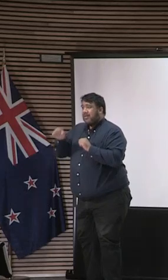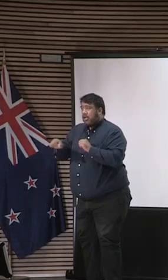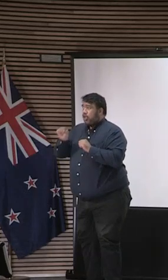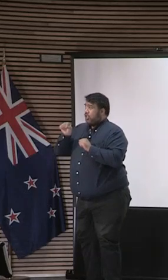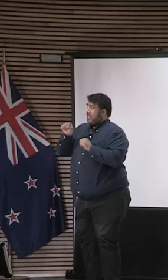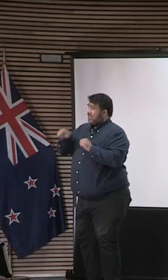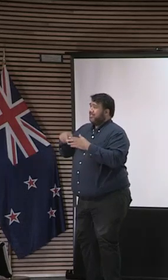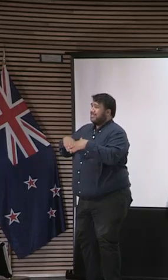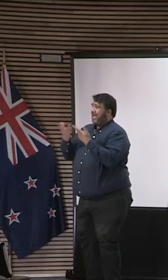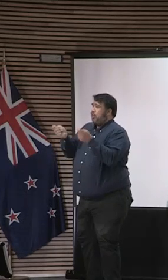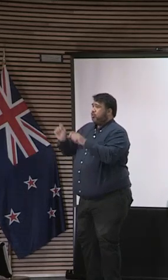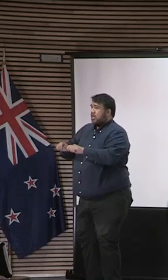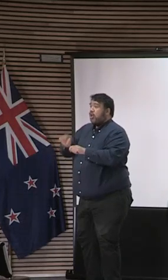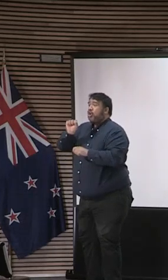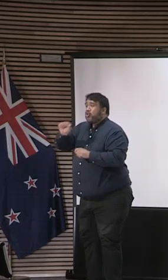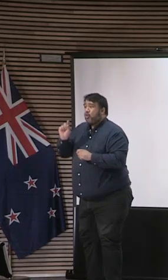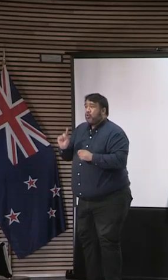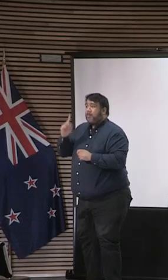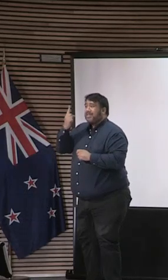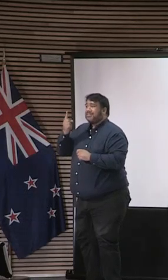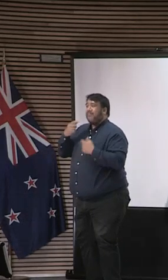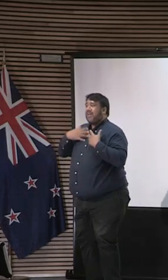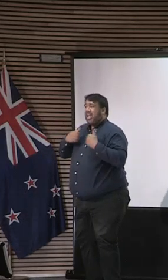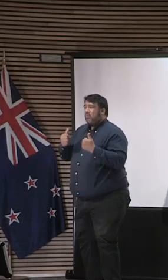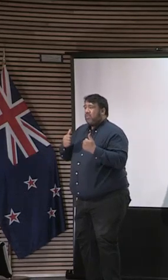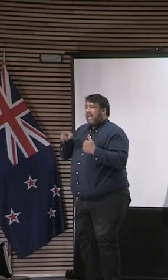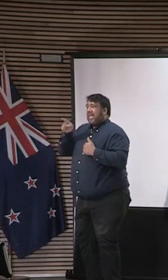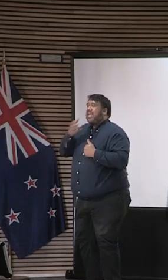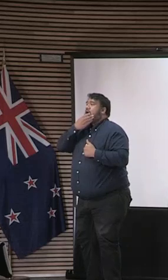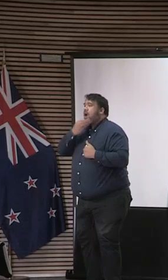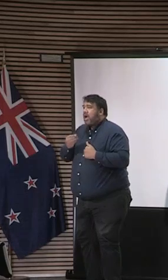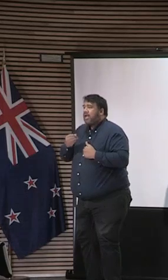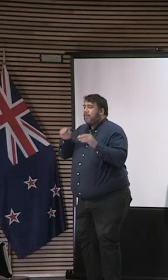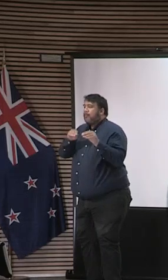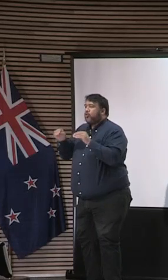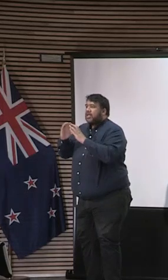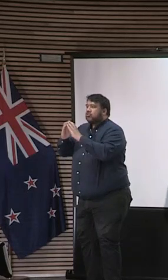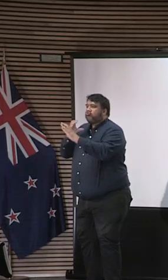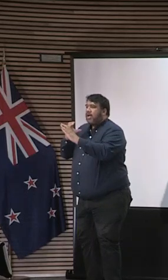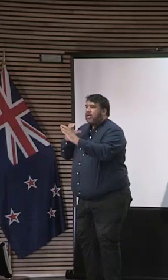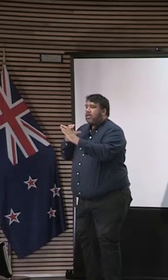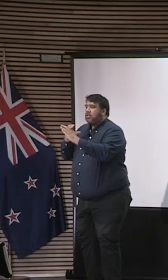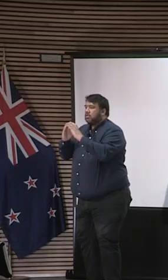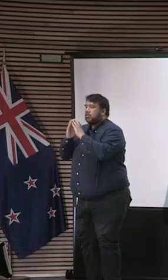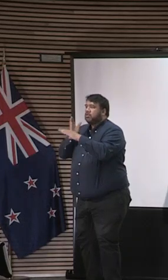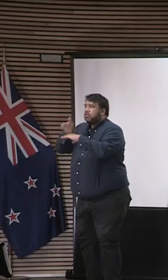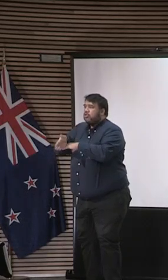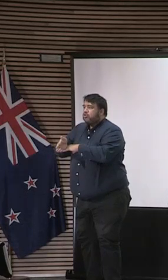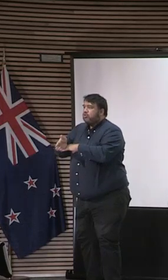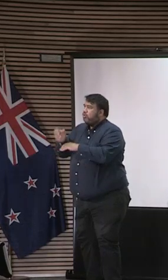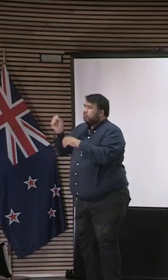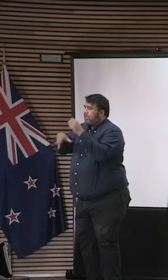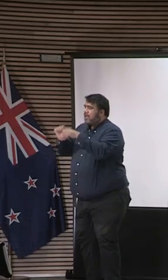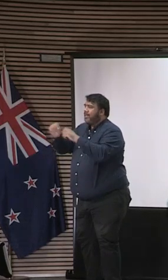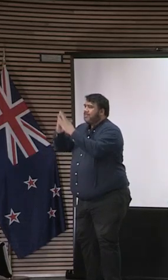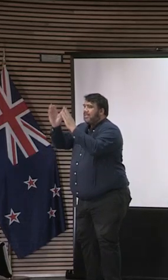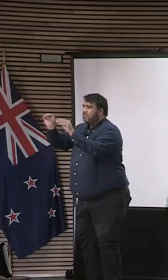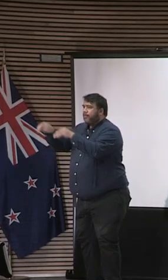tini o nga iwi o Niu Tireni ka